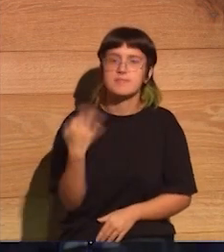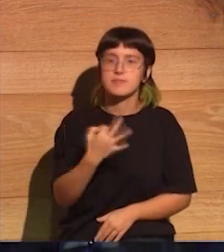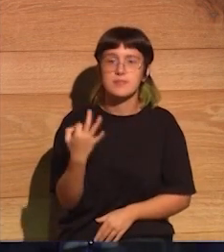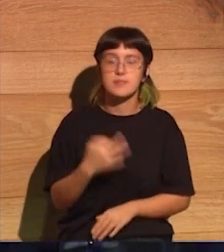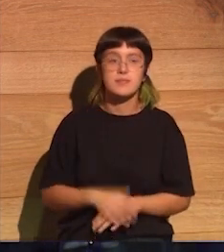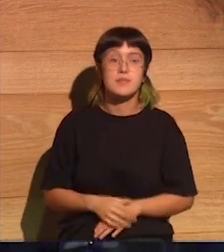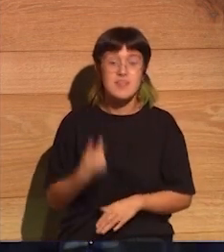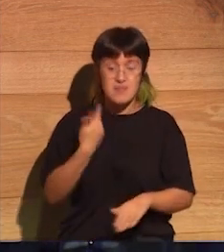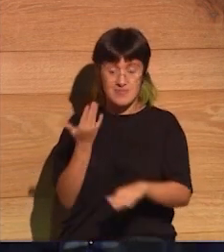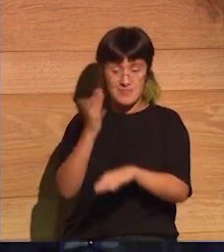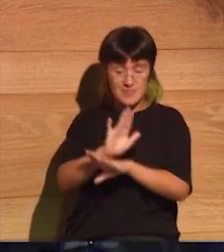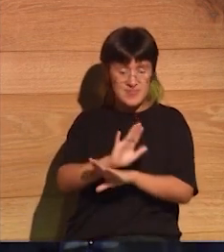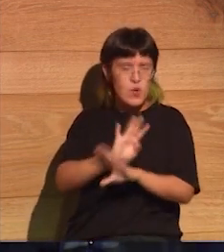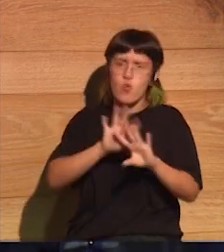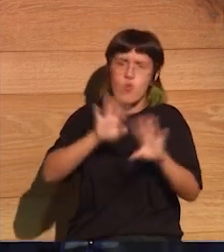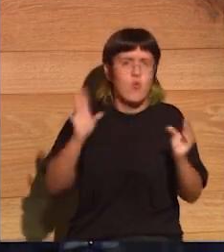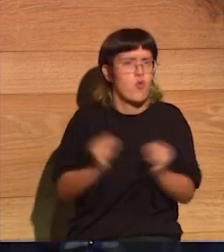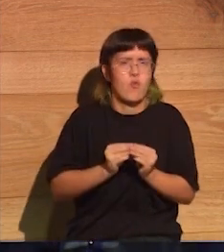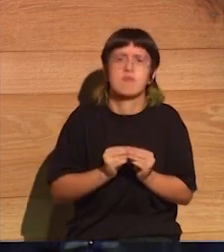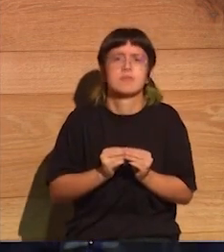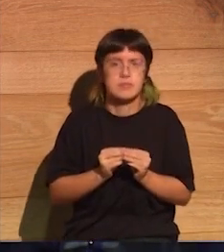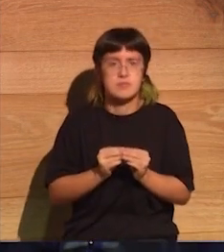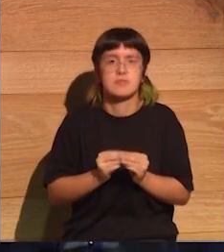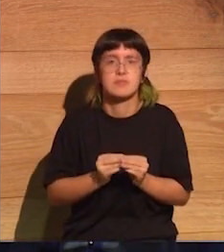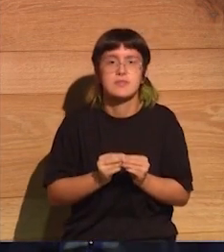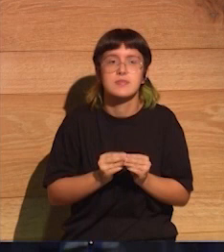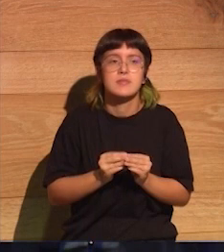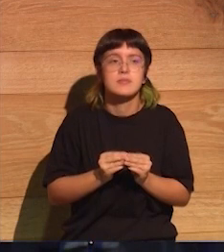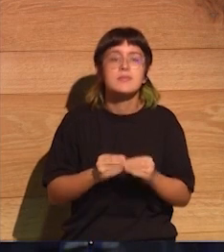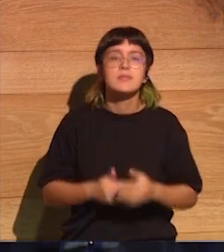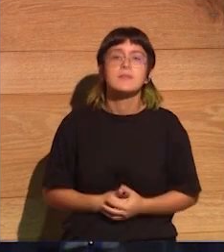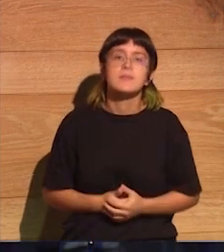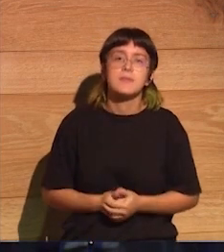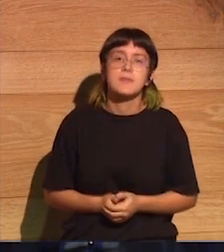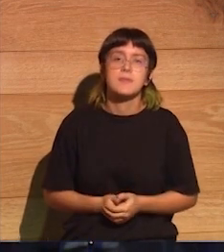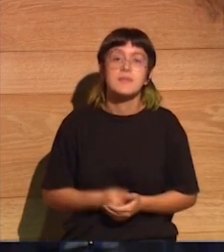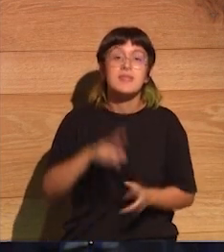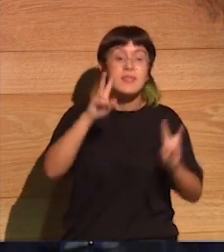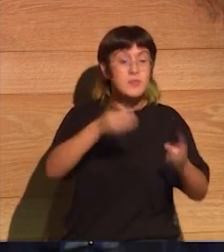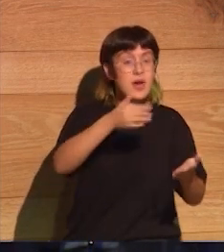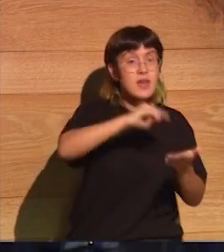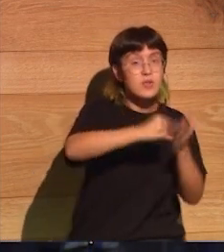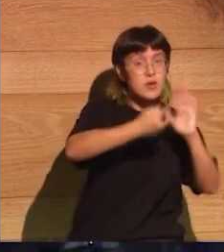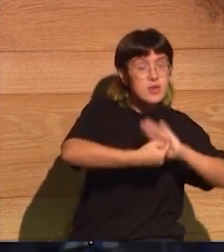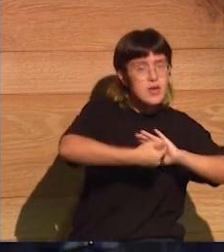introducción para enfatizar la importancia y el impacto que están teniendo las tecnologías en el entorno educativo